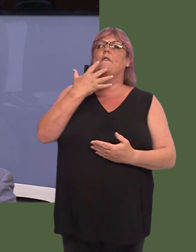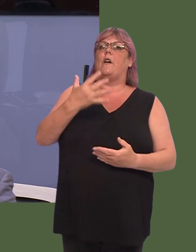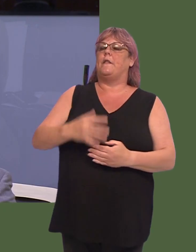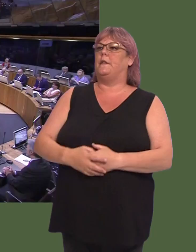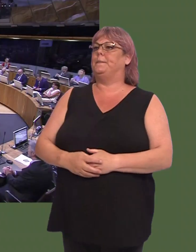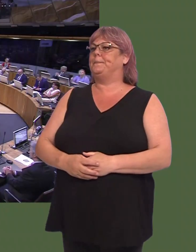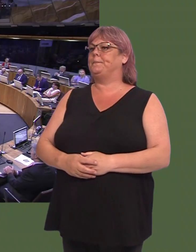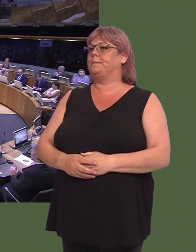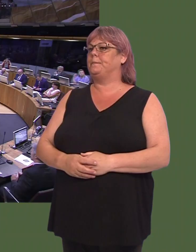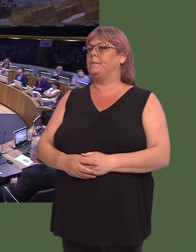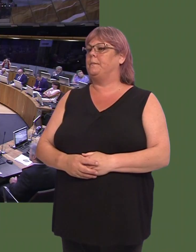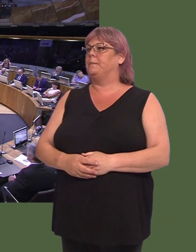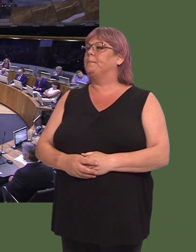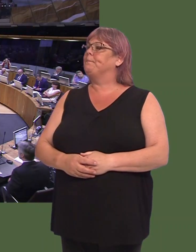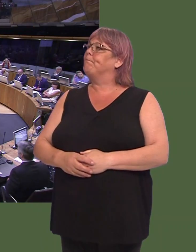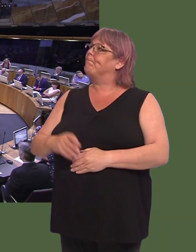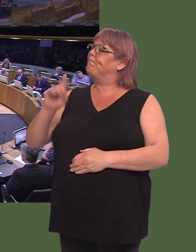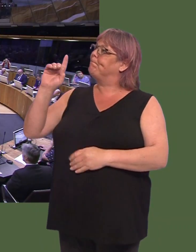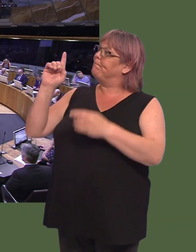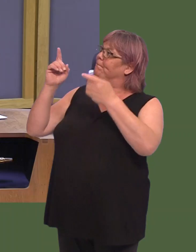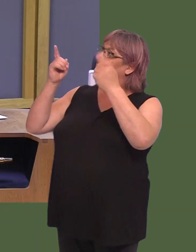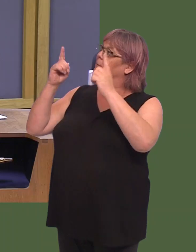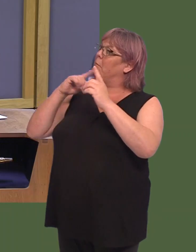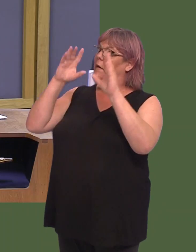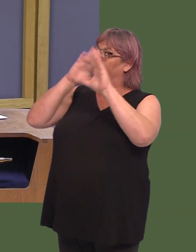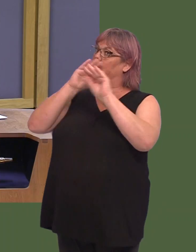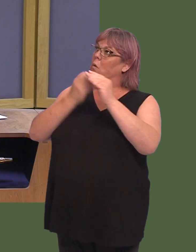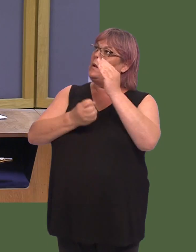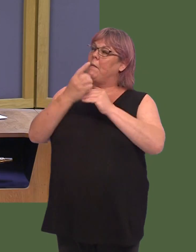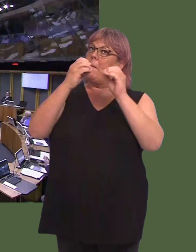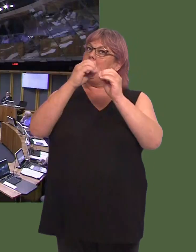A wnaiff y Prif Weinidog ddatganiad am ddyfodol Bwrdd Iechyd Prifysgol Betsi Cadawladr?